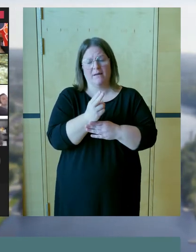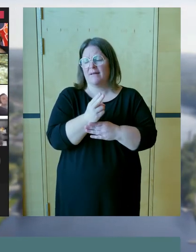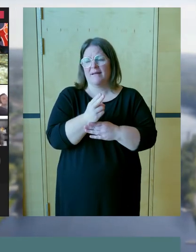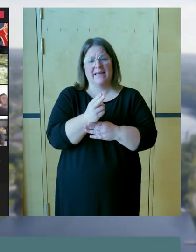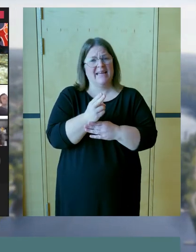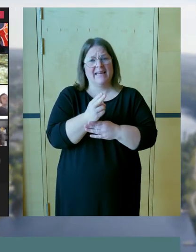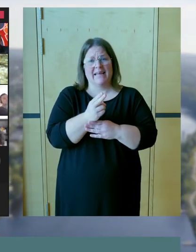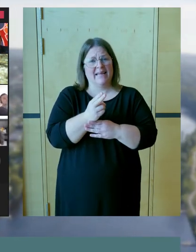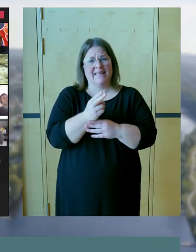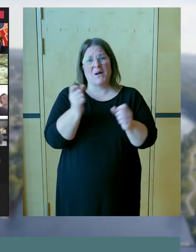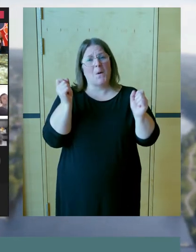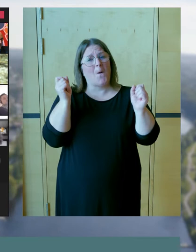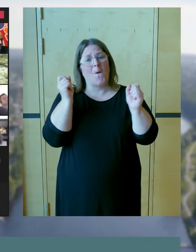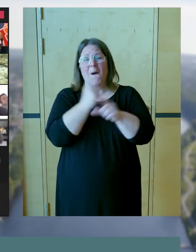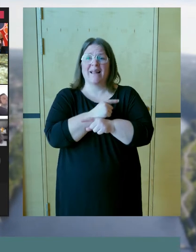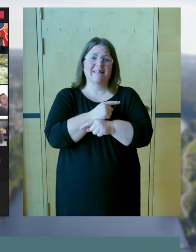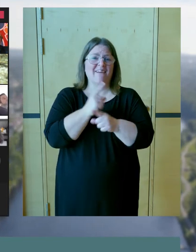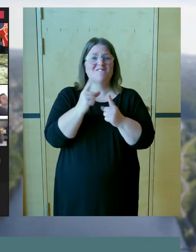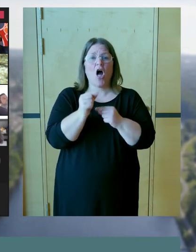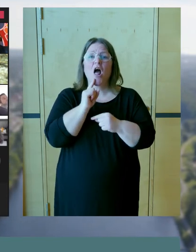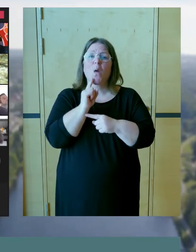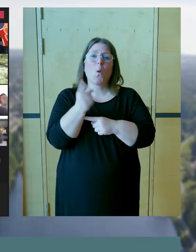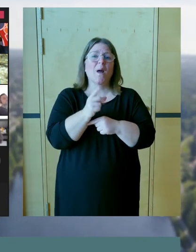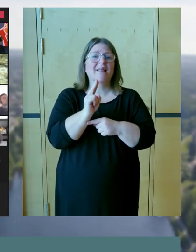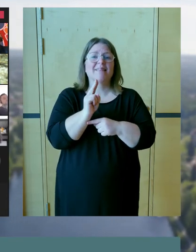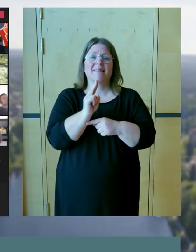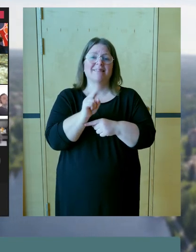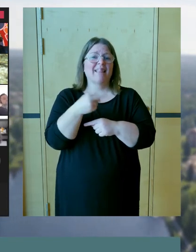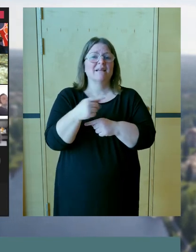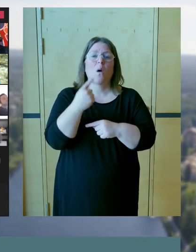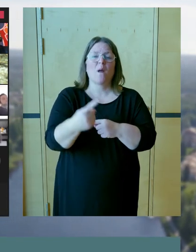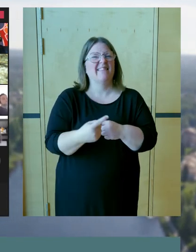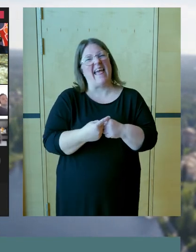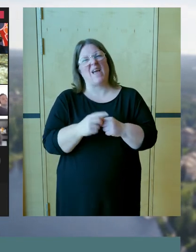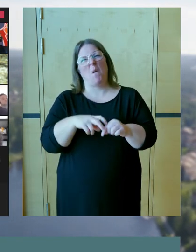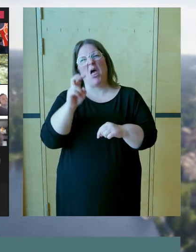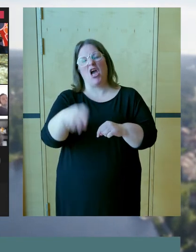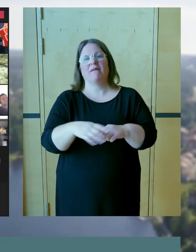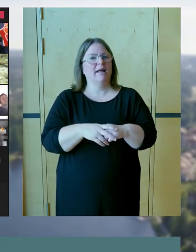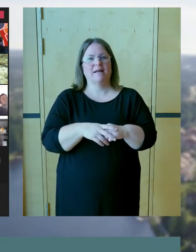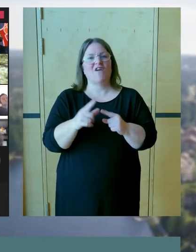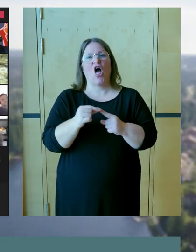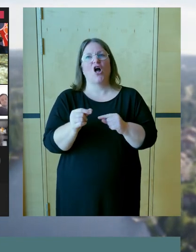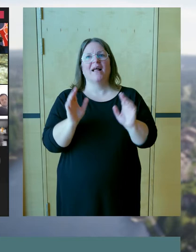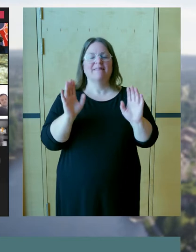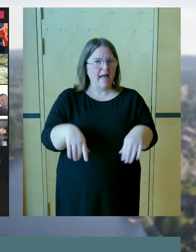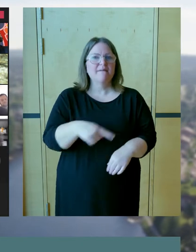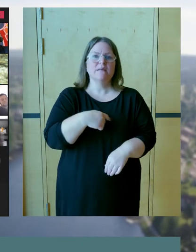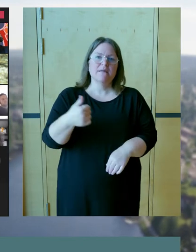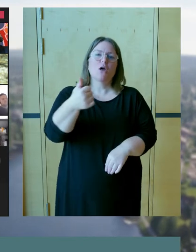Vi hoppa över Att vänta till att det varit utan nu behövde här boendet är mitt allt det här